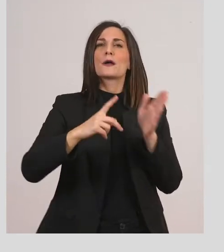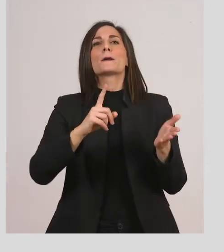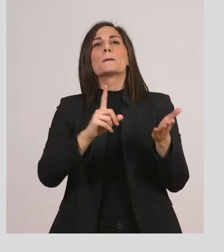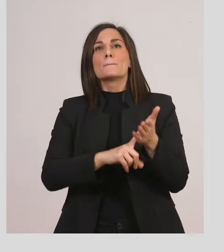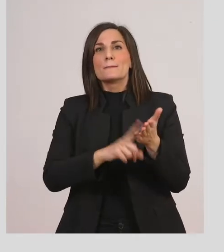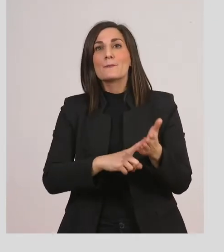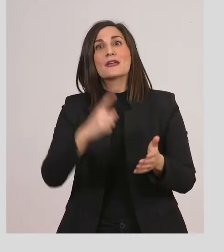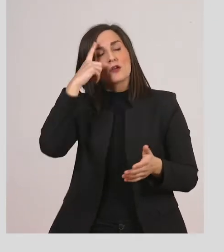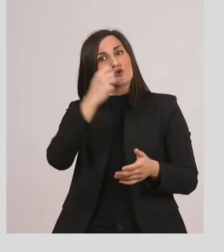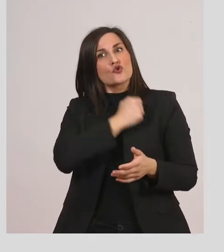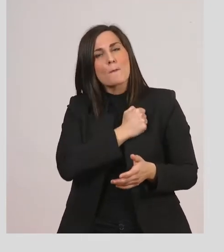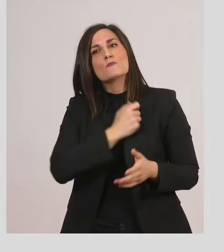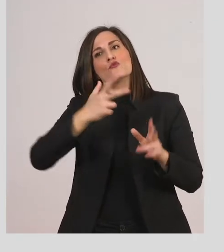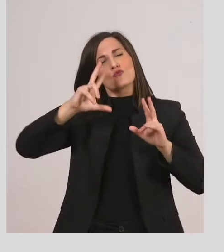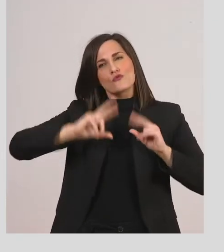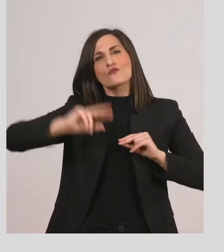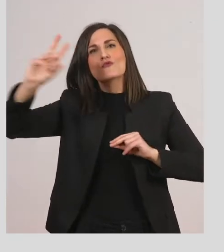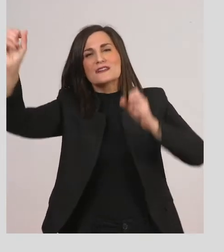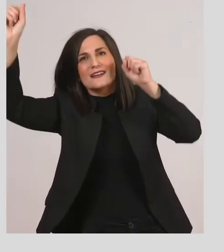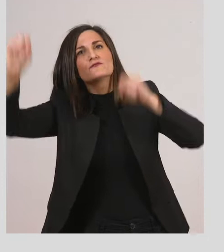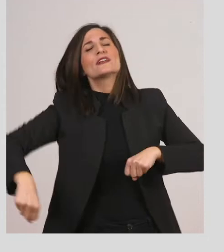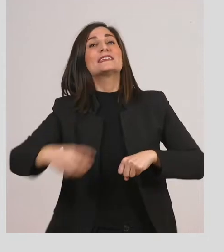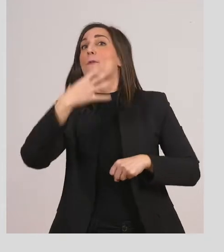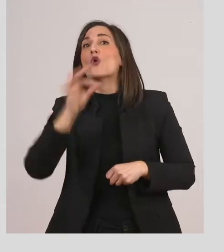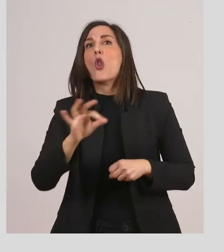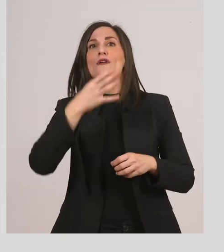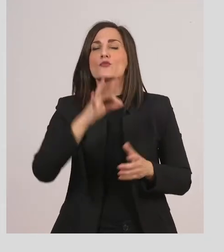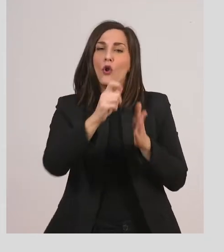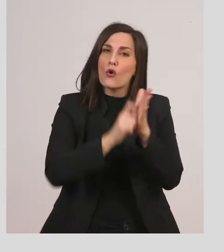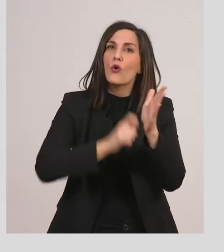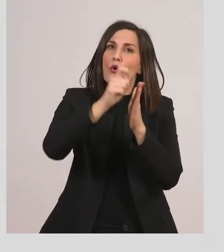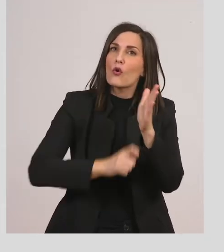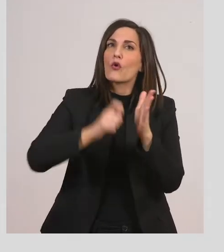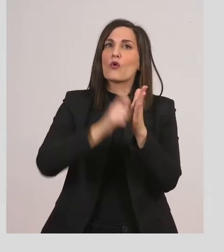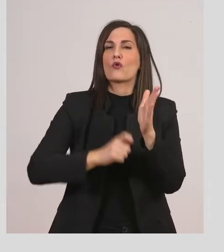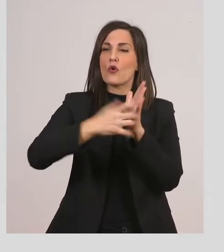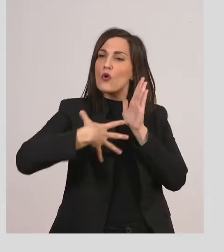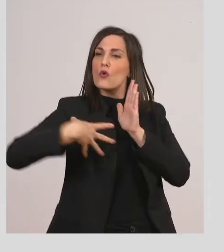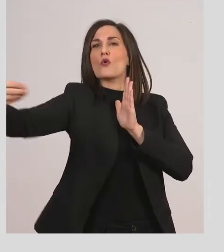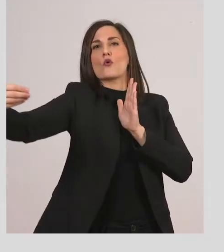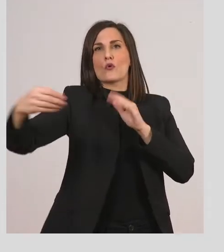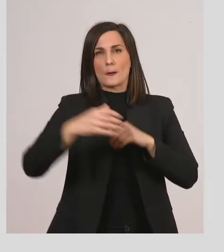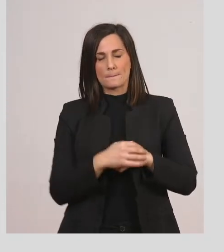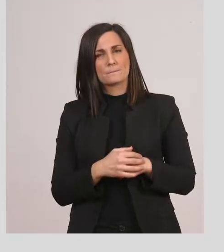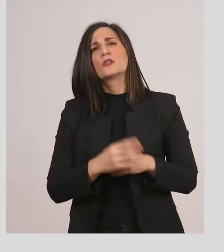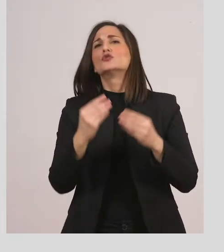να υιοθετήσει τις δικές μας απόψεις και να εξηγήσουμε γιατί να το κάνει. Αυτό το να εξηγήσουμε γιατί θα το κάνει, θα το κάνουμε μέσα από τα επιχειρήματα,